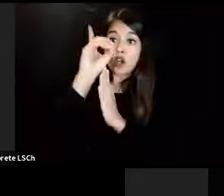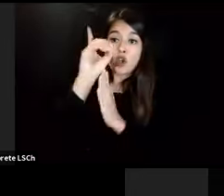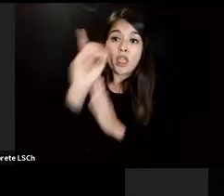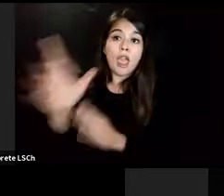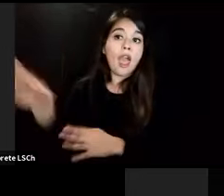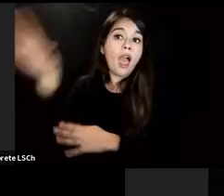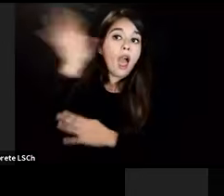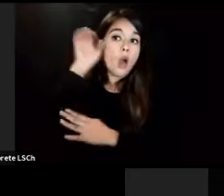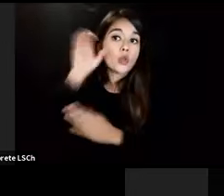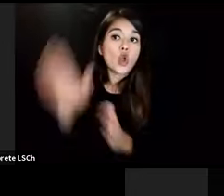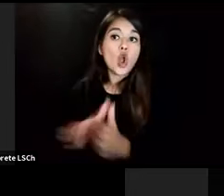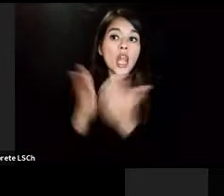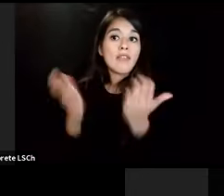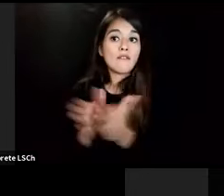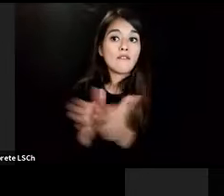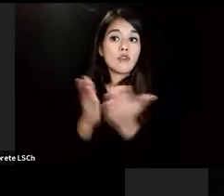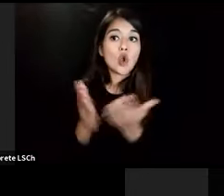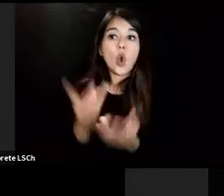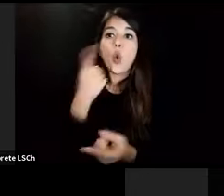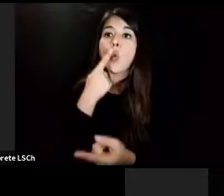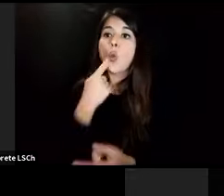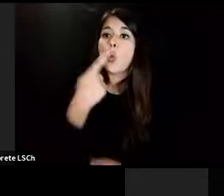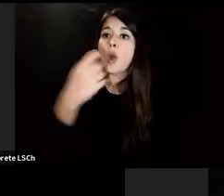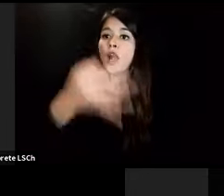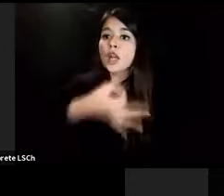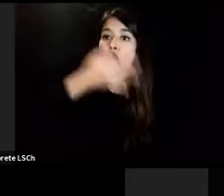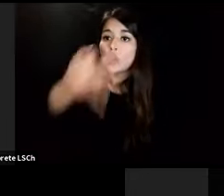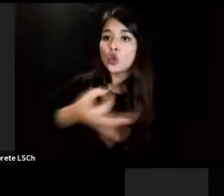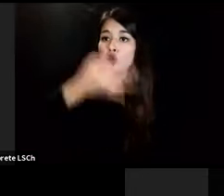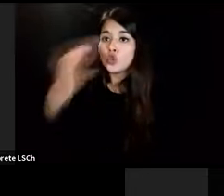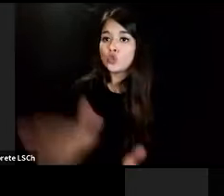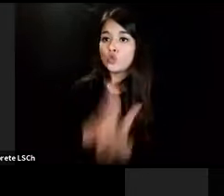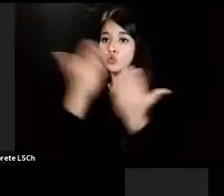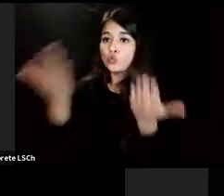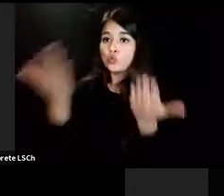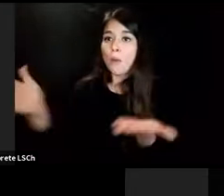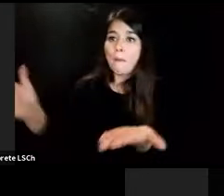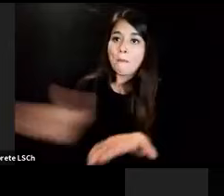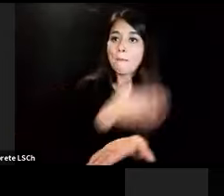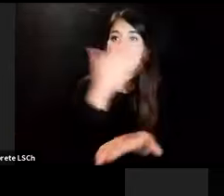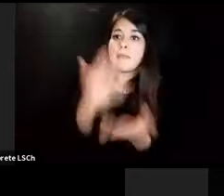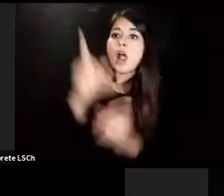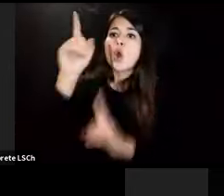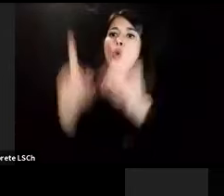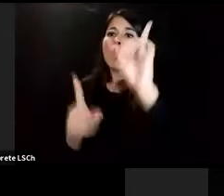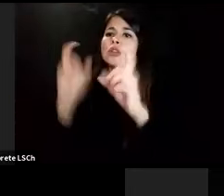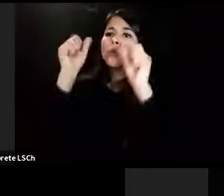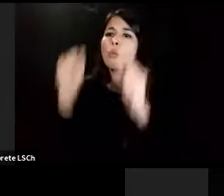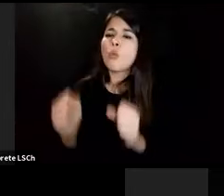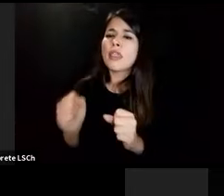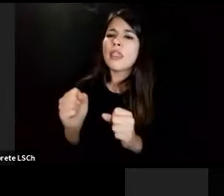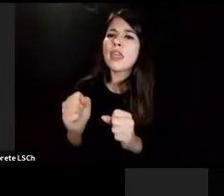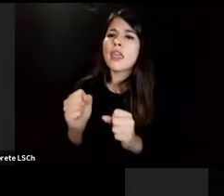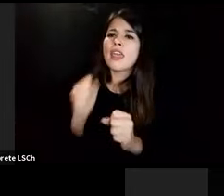pública digital de Chile, donde también hay muchísimo material en español de